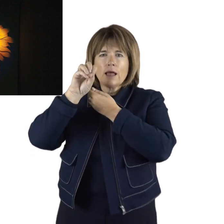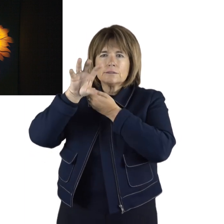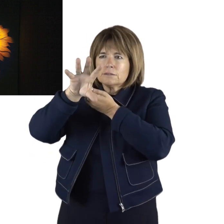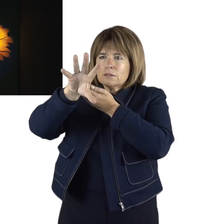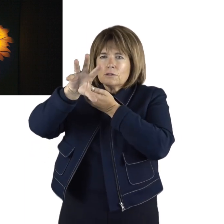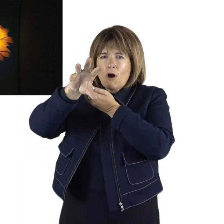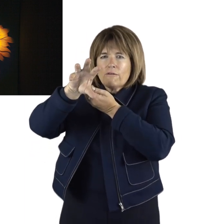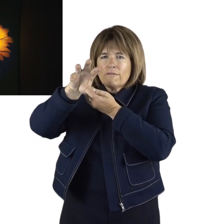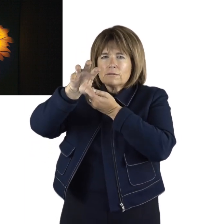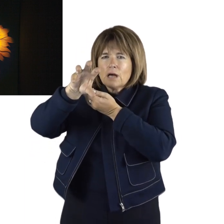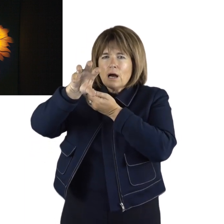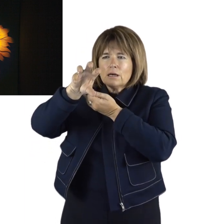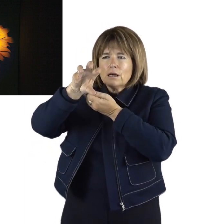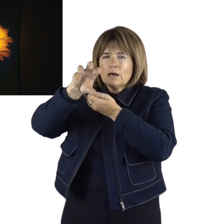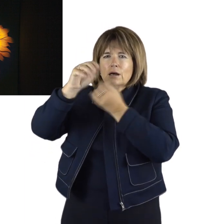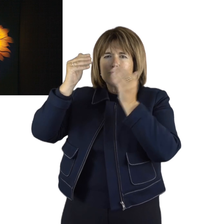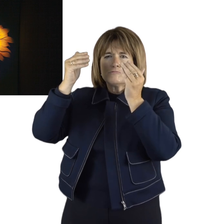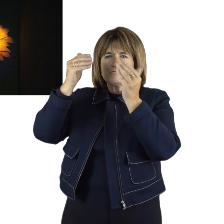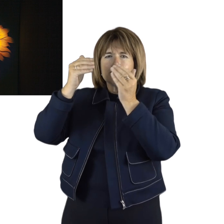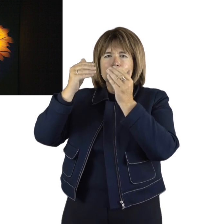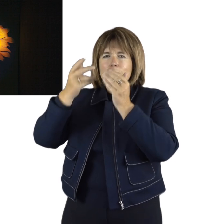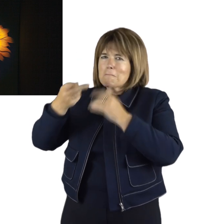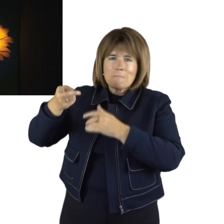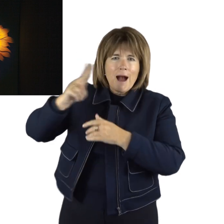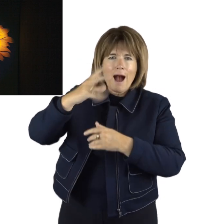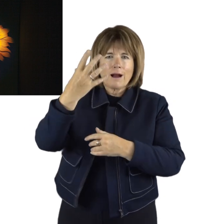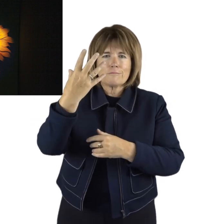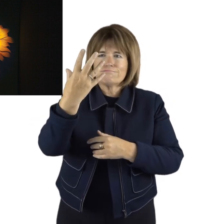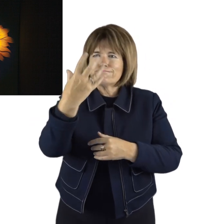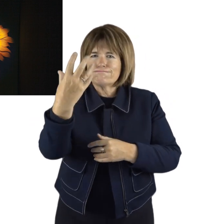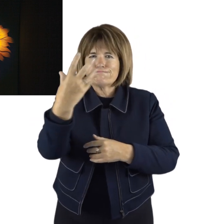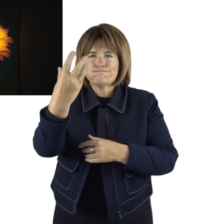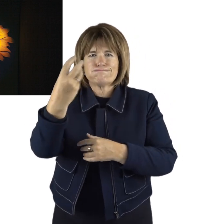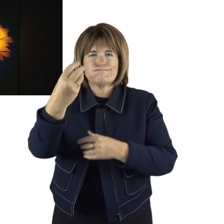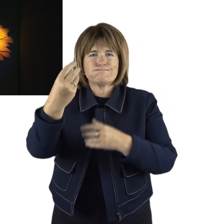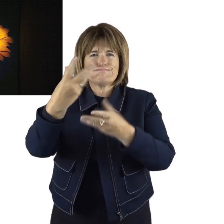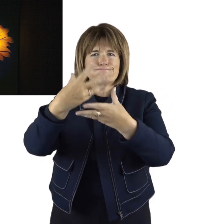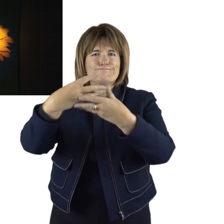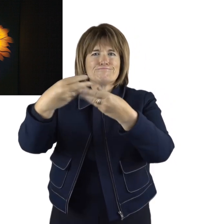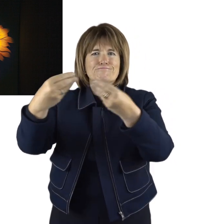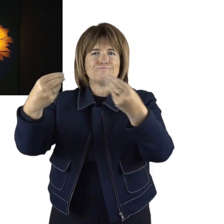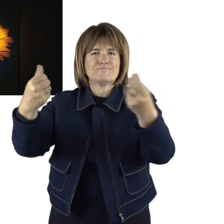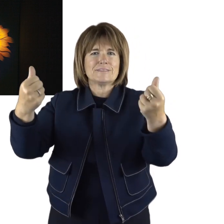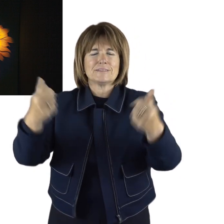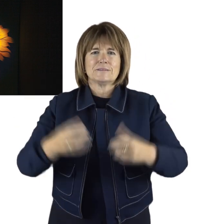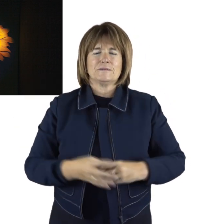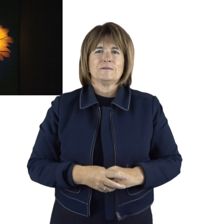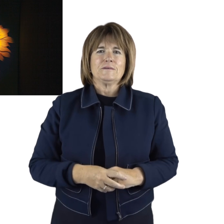Yna mae'n encilio i'r tywyllwch wrth i ffocws y tortsh gael ei ailosod.